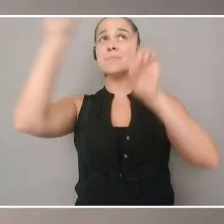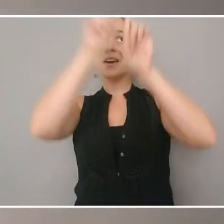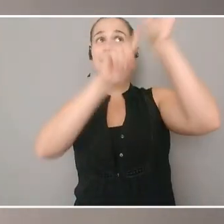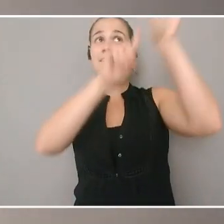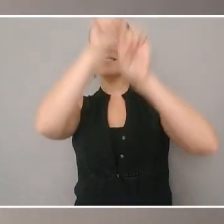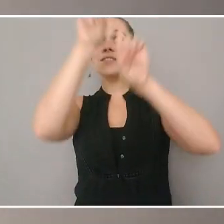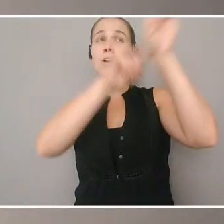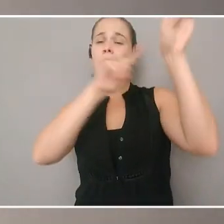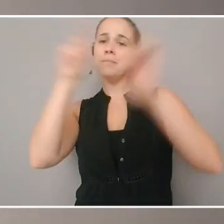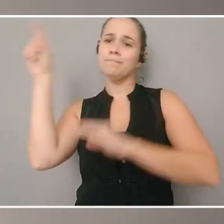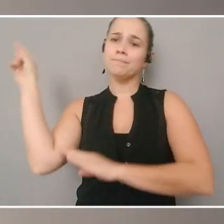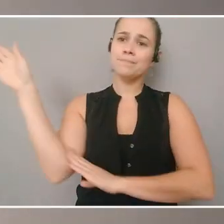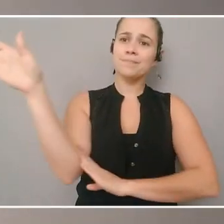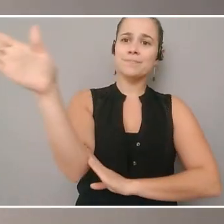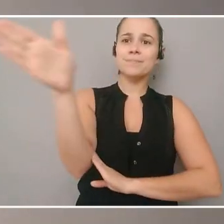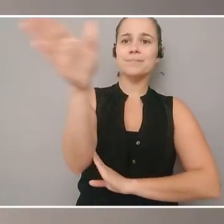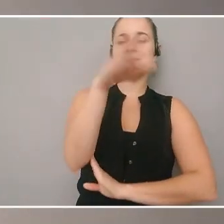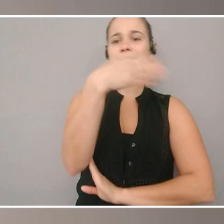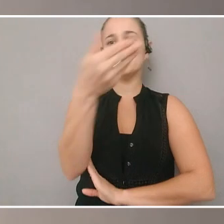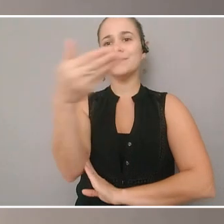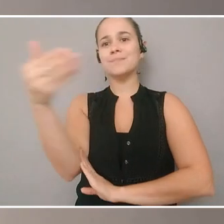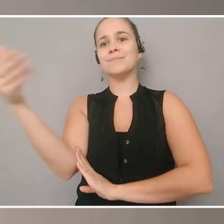oh, digamos, esa pancarta estrellada todavía ondea. Sobre la tierra de los libres y el hogar de los valientes.